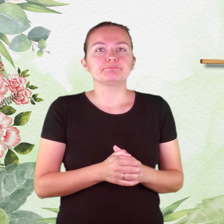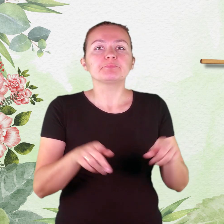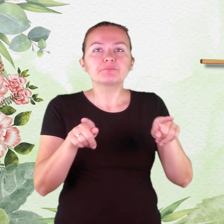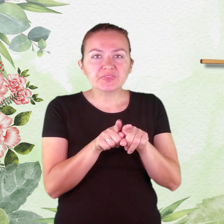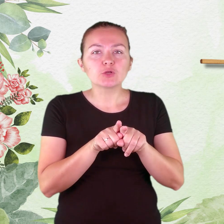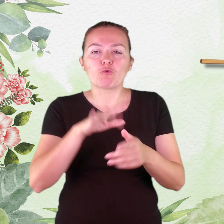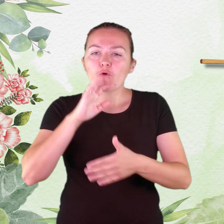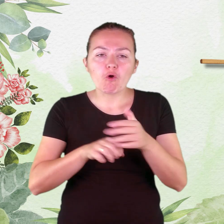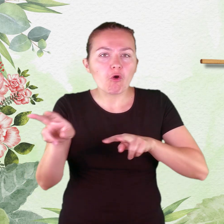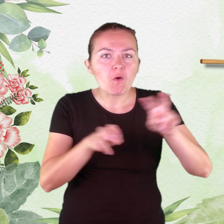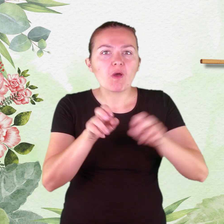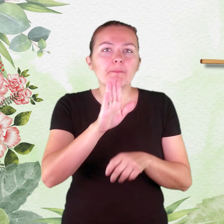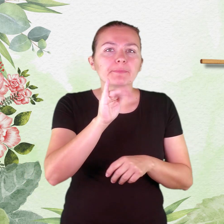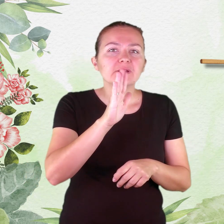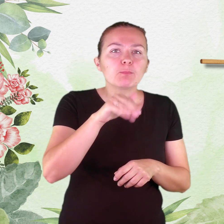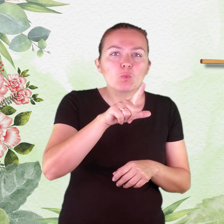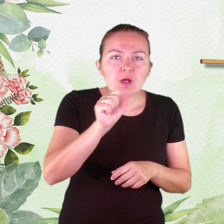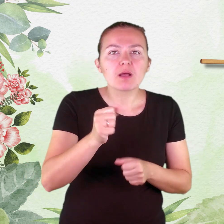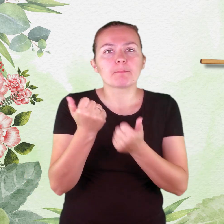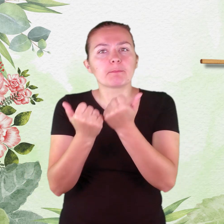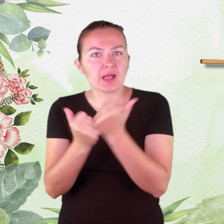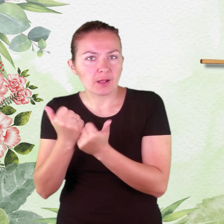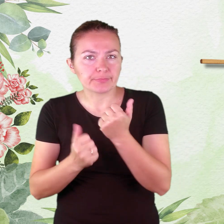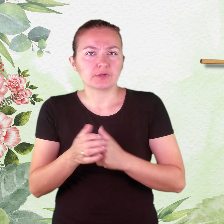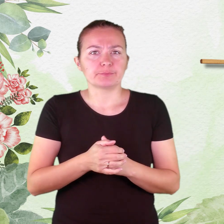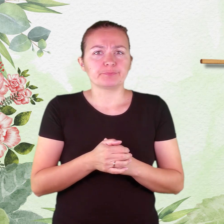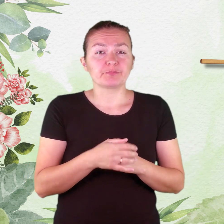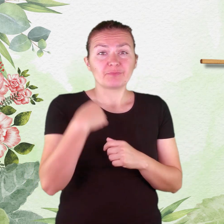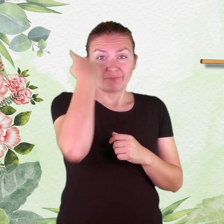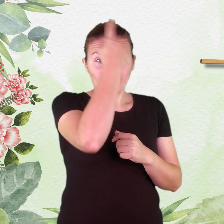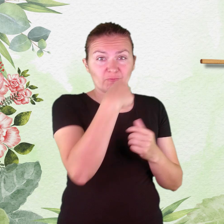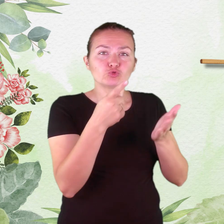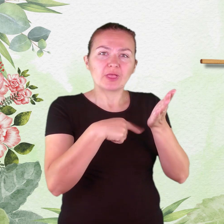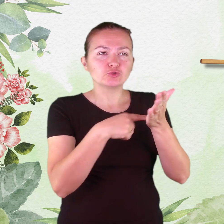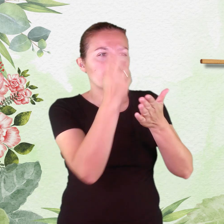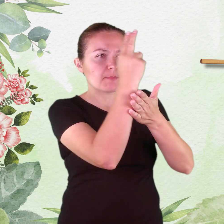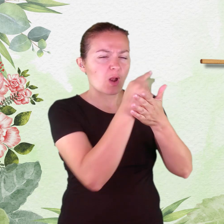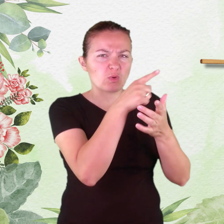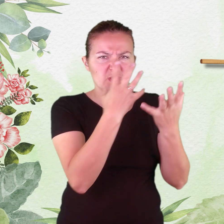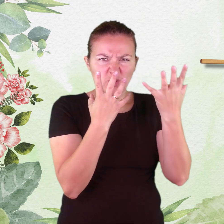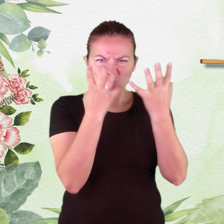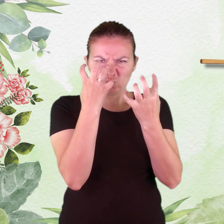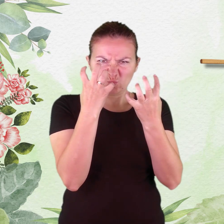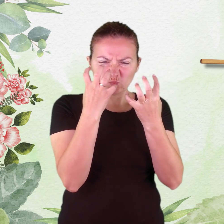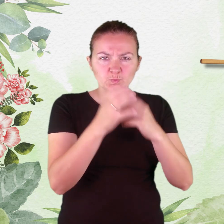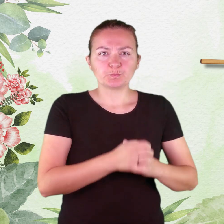Do jej tworzenia używano bibuły i papieru. Często na jej głowie malowano groźny wyraz twarzy.